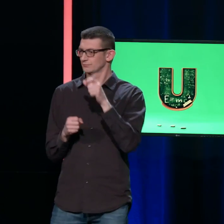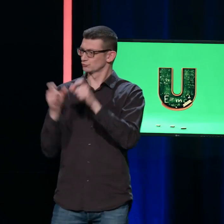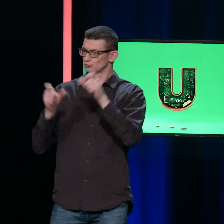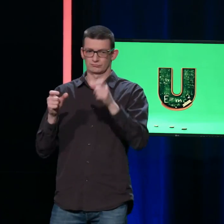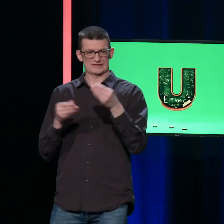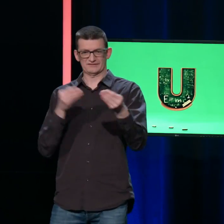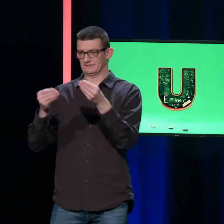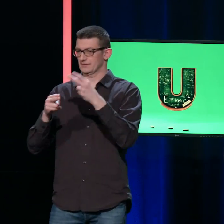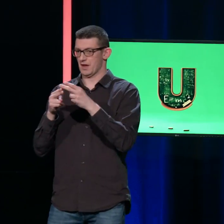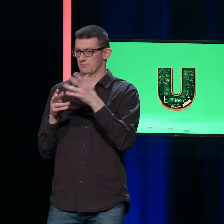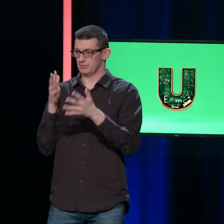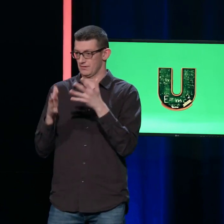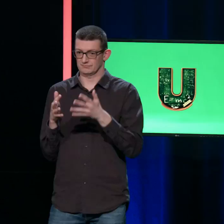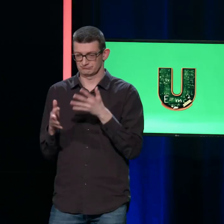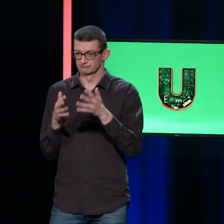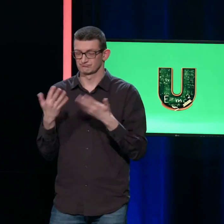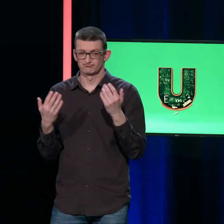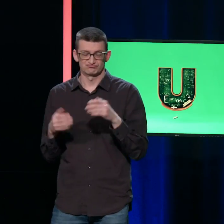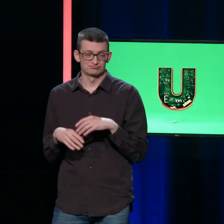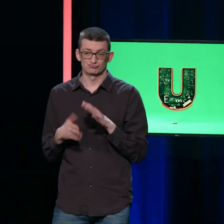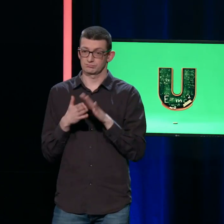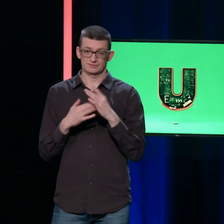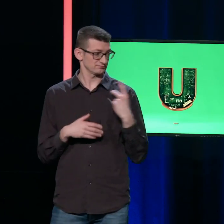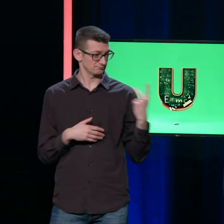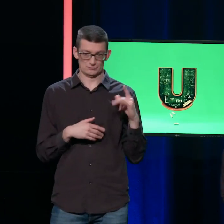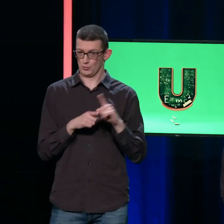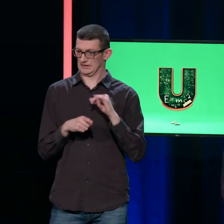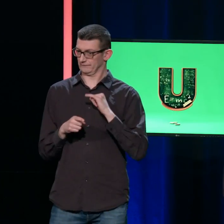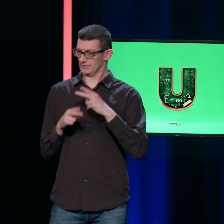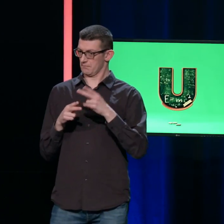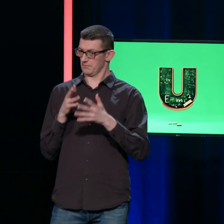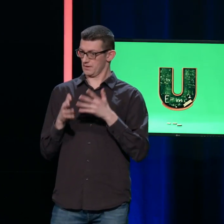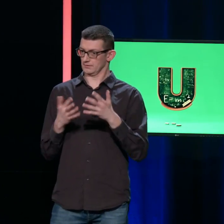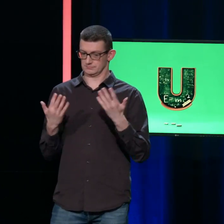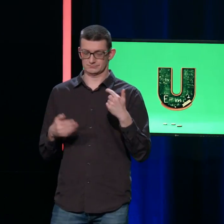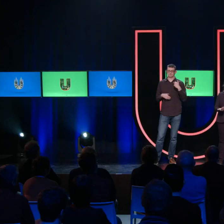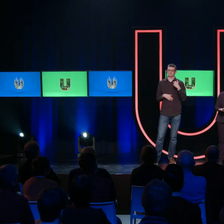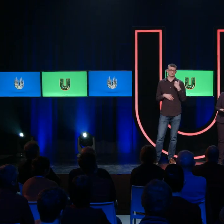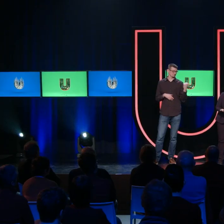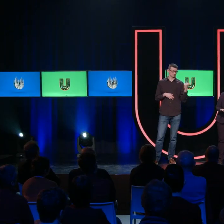We hadden het al over Trump. Als je over Trump wilt gebaren kan je zijn naam vingerspellen.